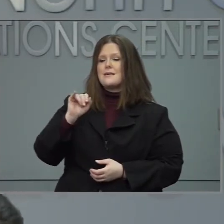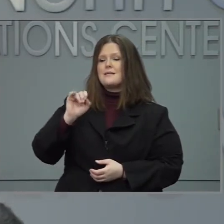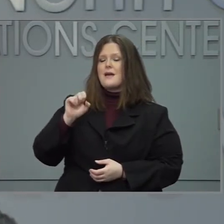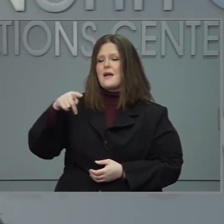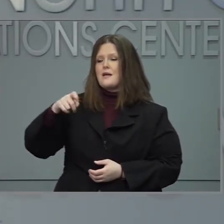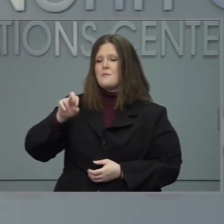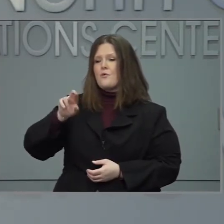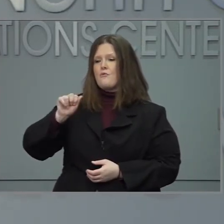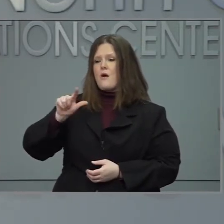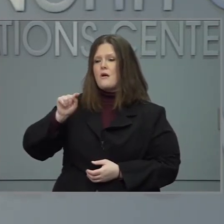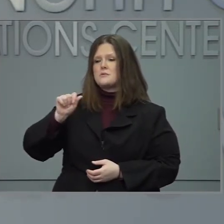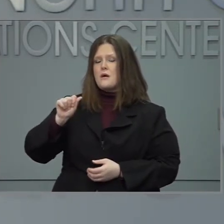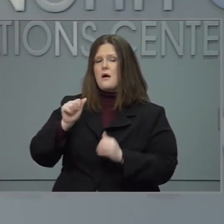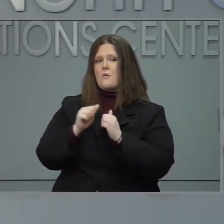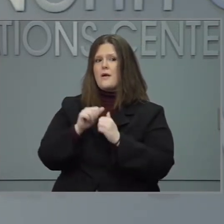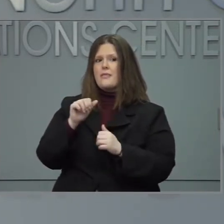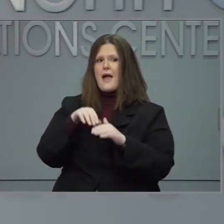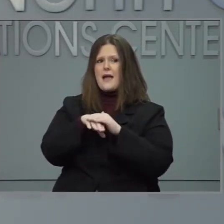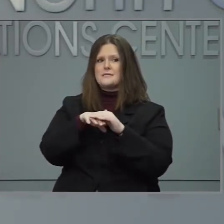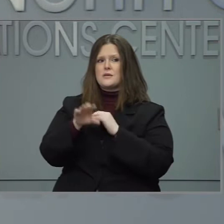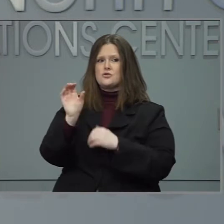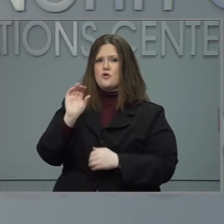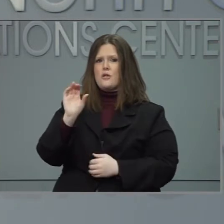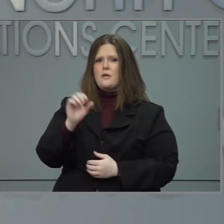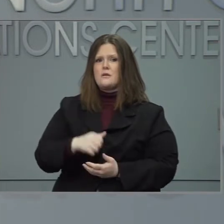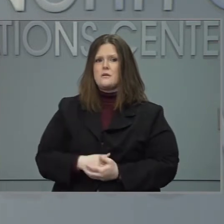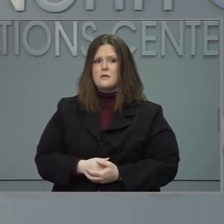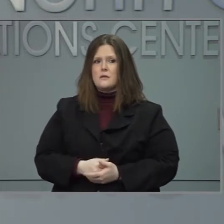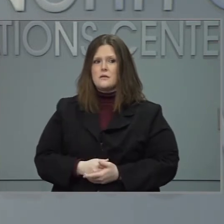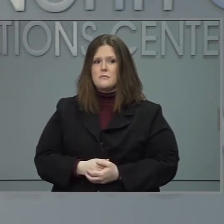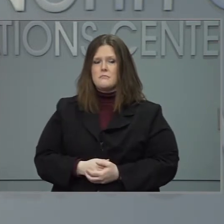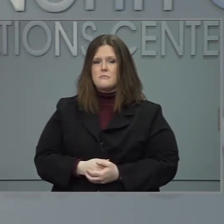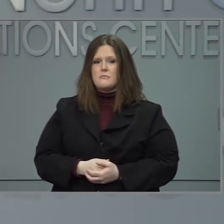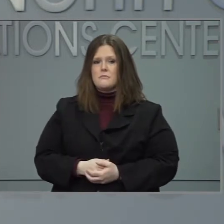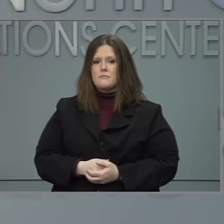Y en mi Raúl de acción charla.